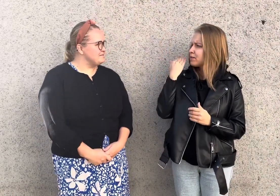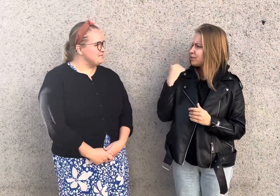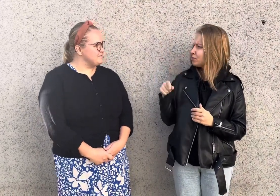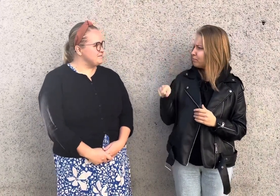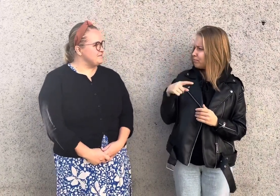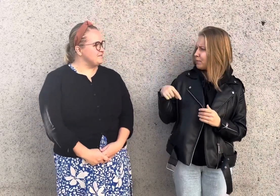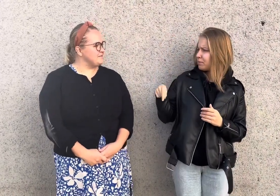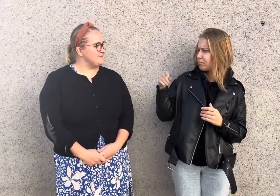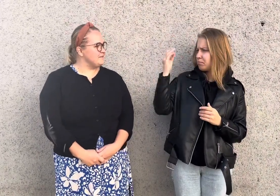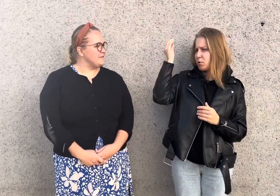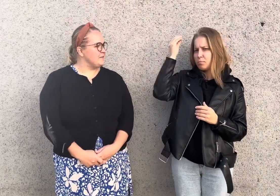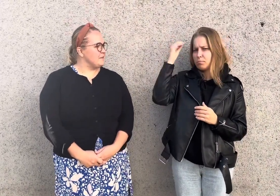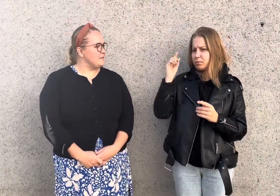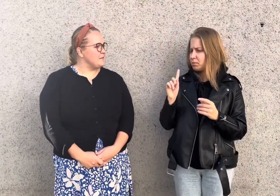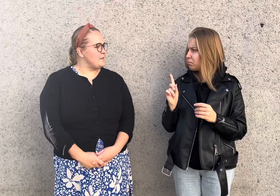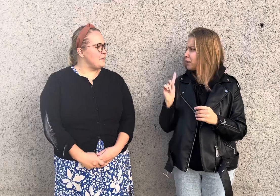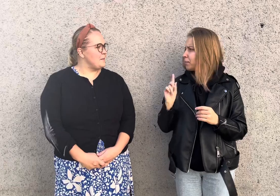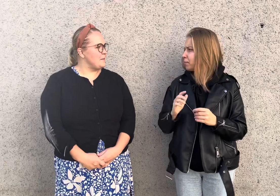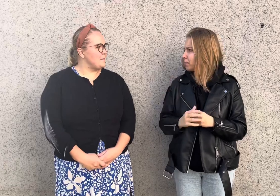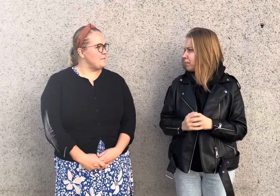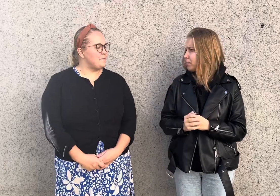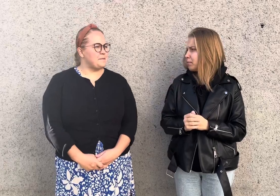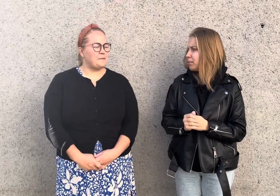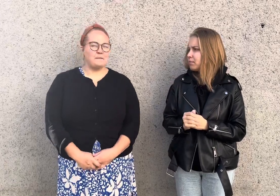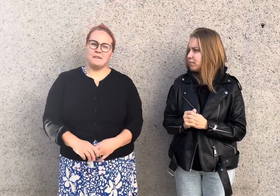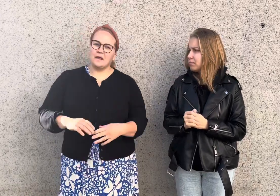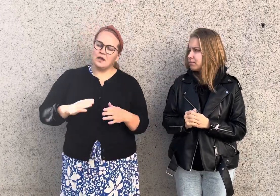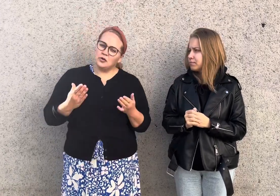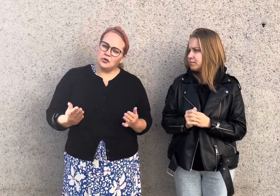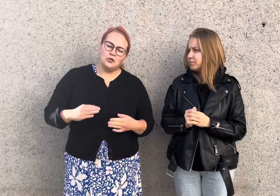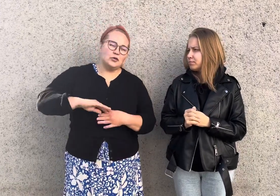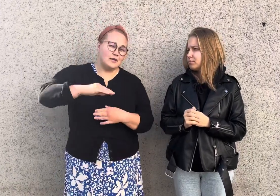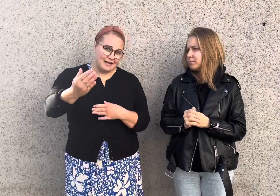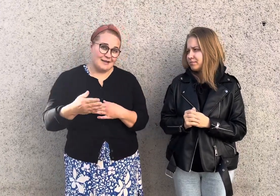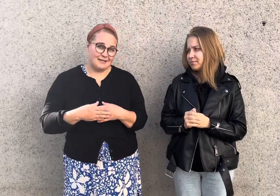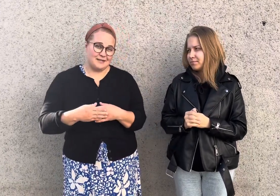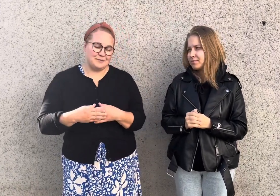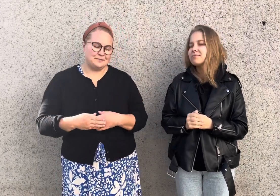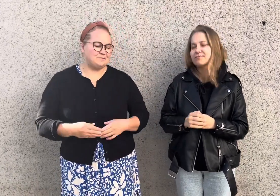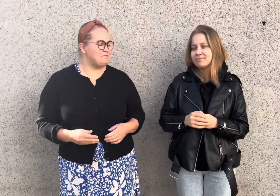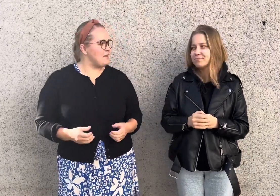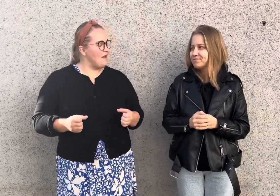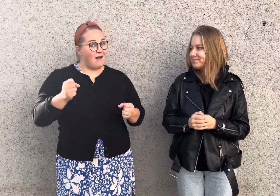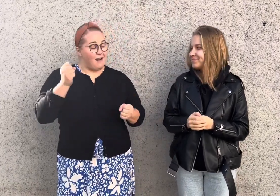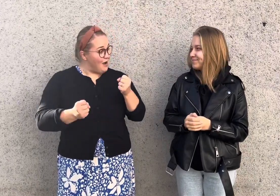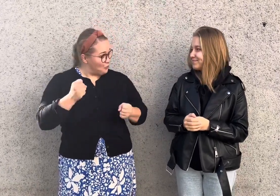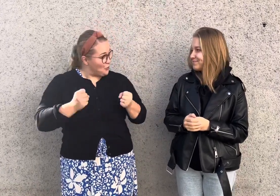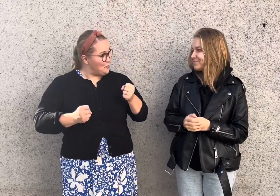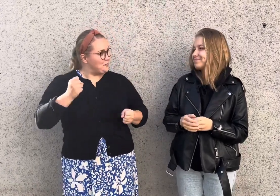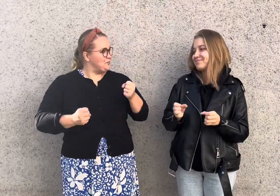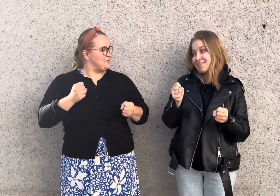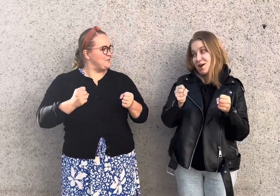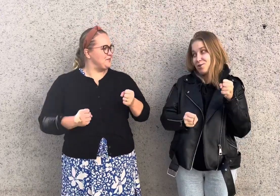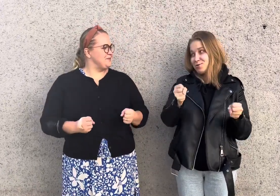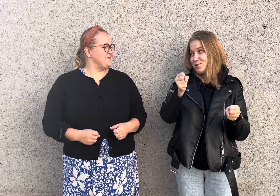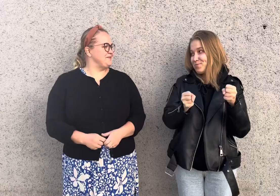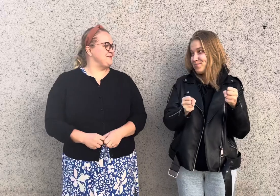Mitä me opimme äsken? No, kerrataanpa. Auto